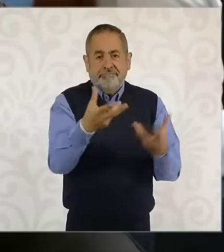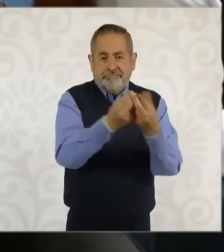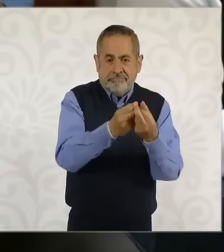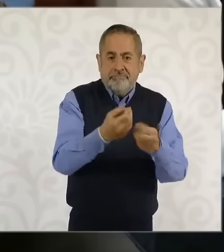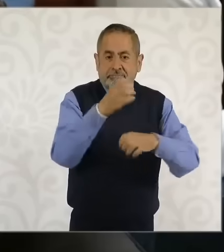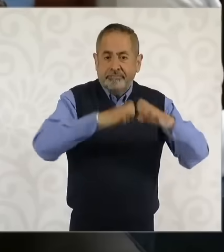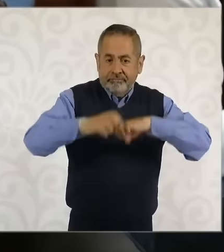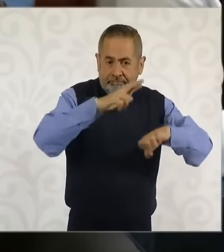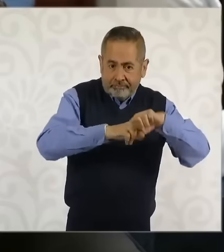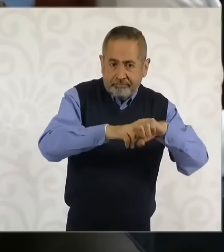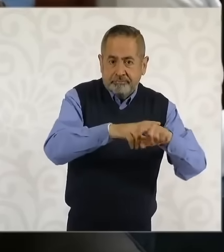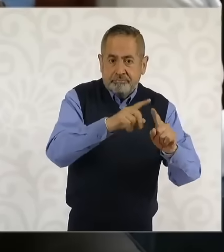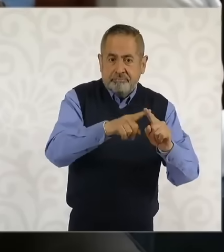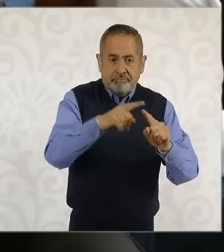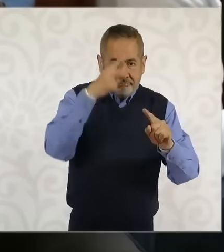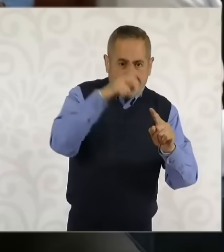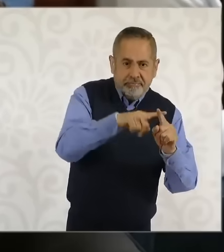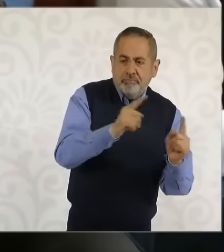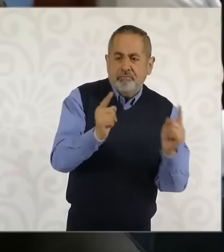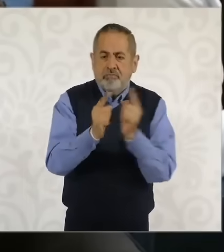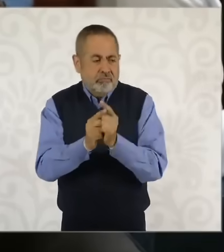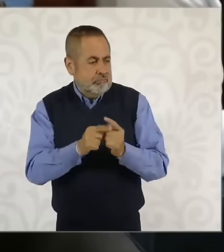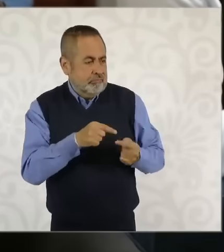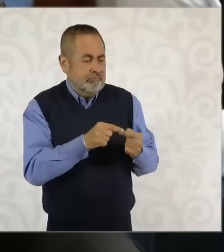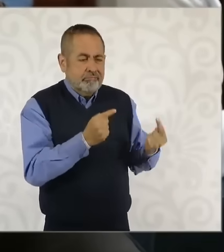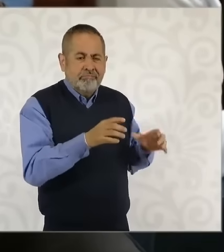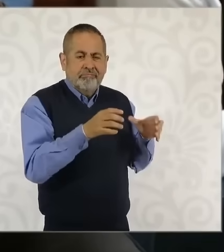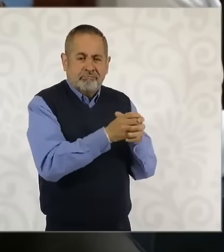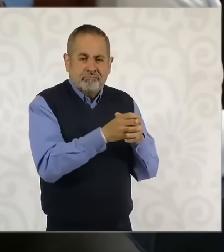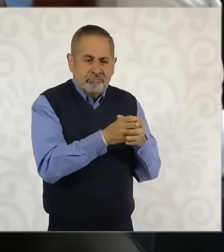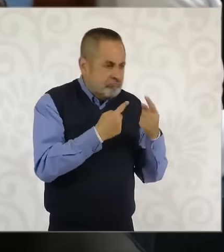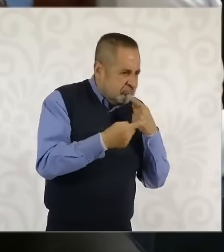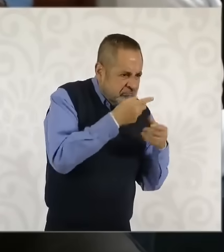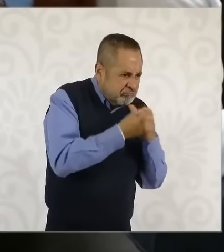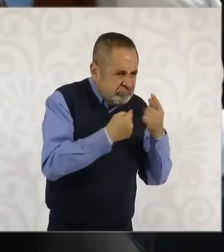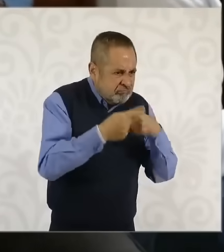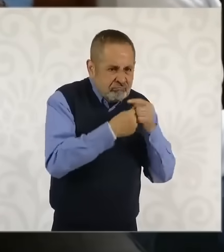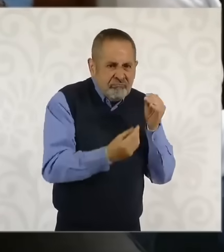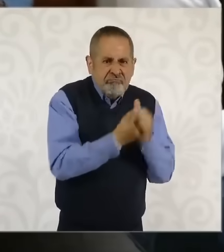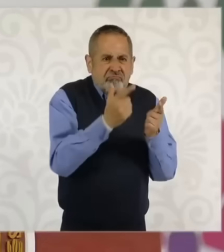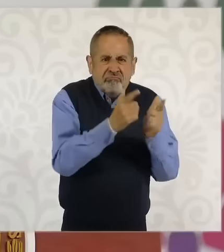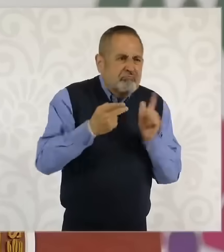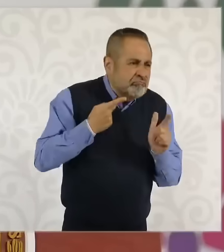Estados Unidos en México con personajes de la oposición que están formando nuevos partidos.